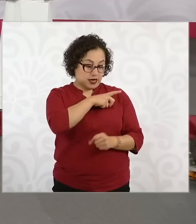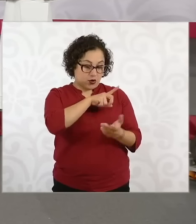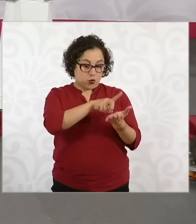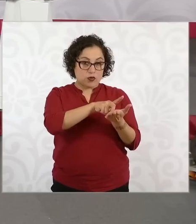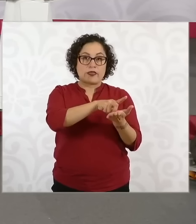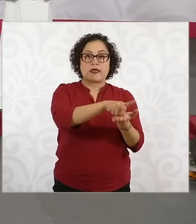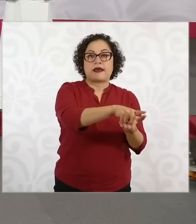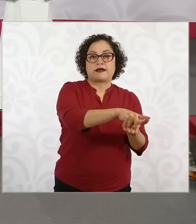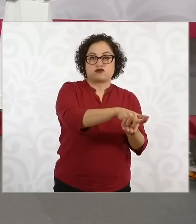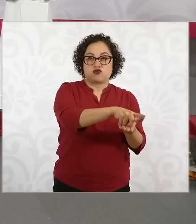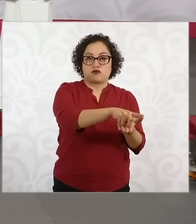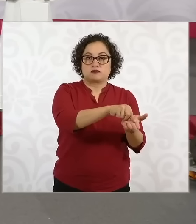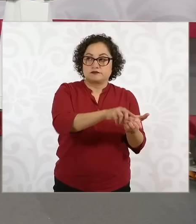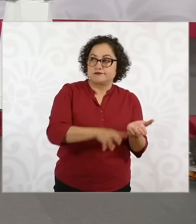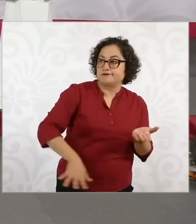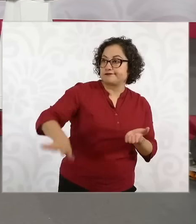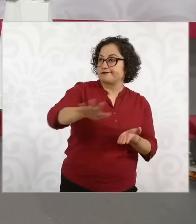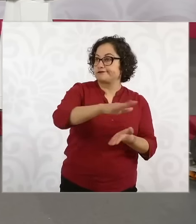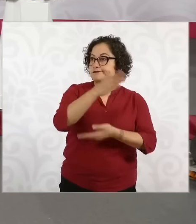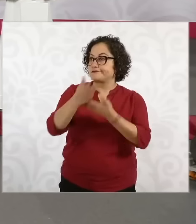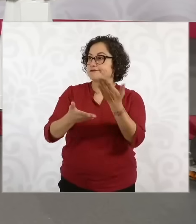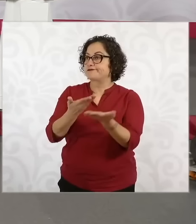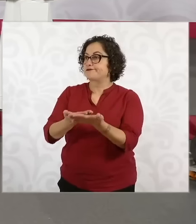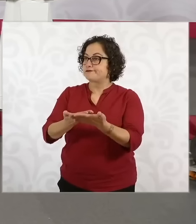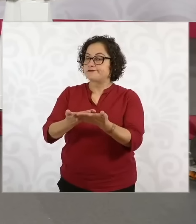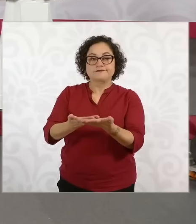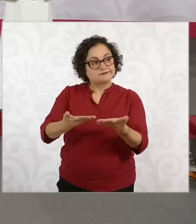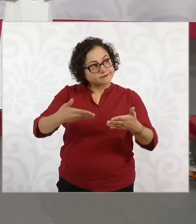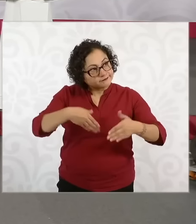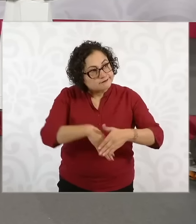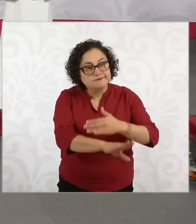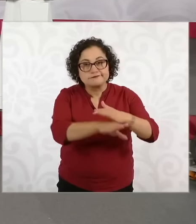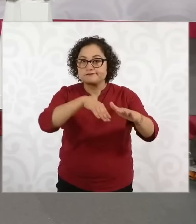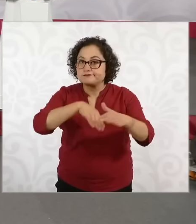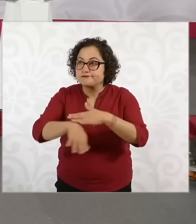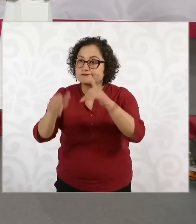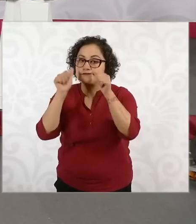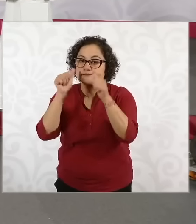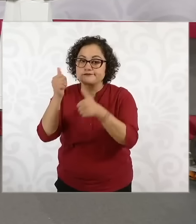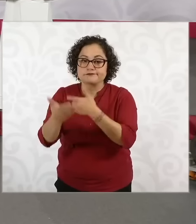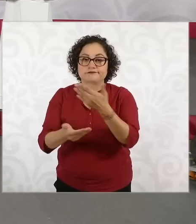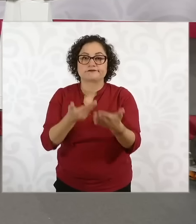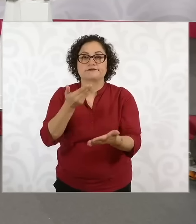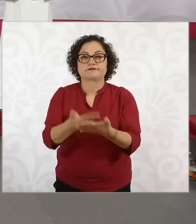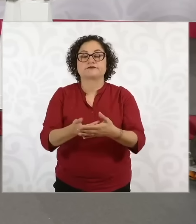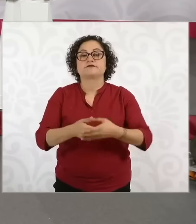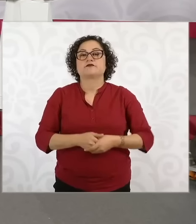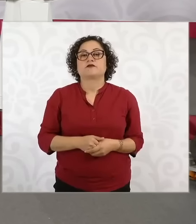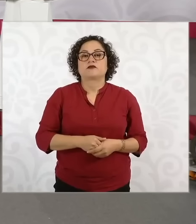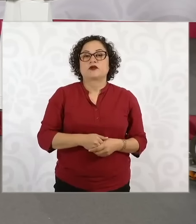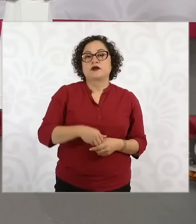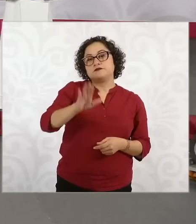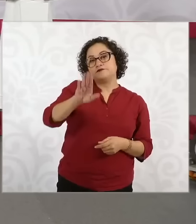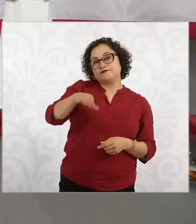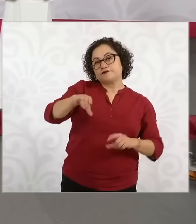la salud de un derecho. Nada más para concluir el segundo tema que de de lo de ACE, ¿cómo van las